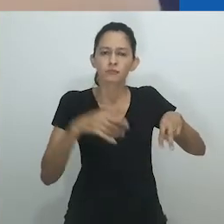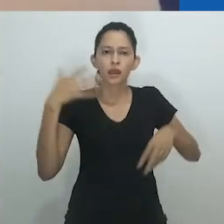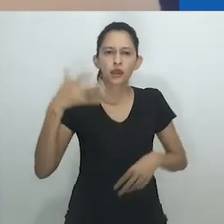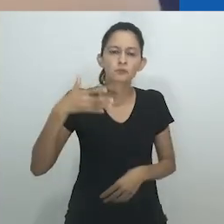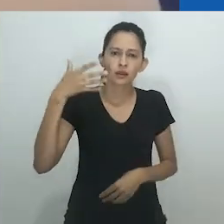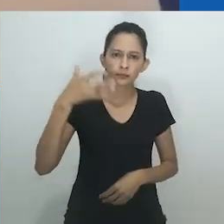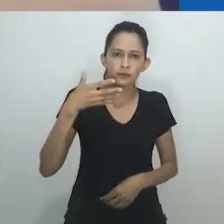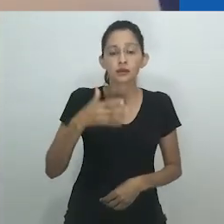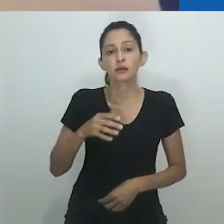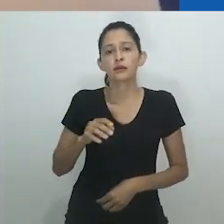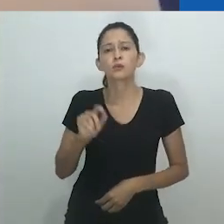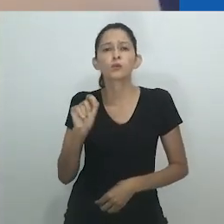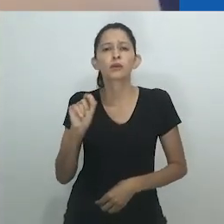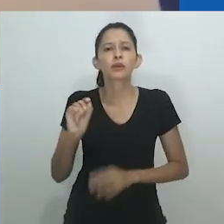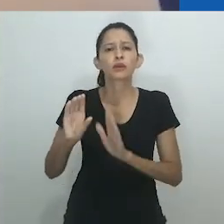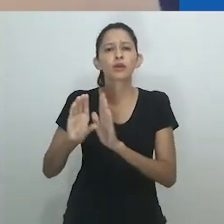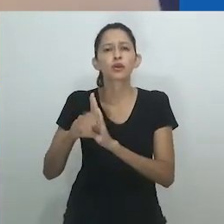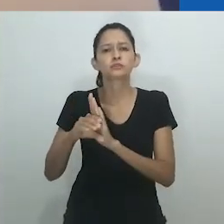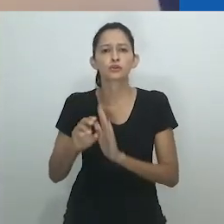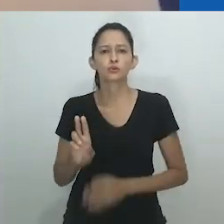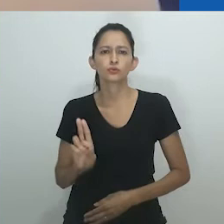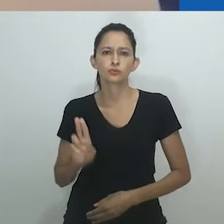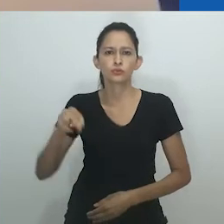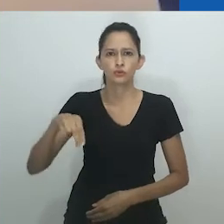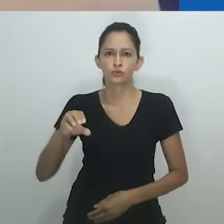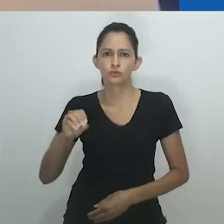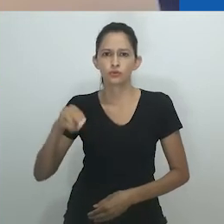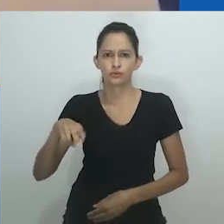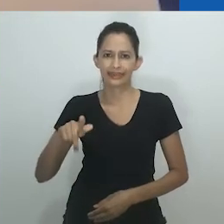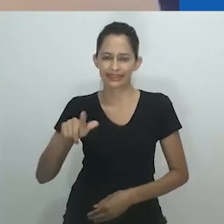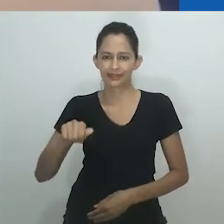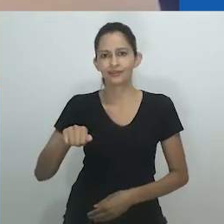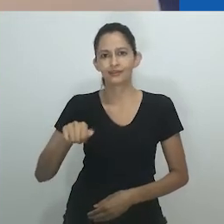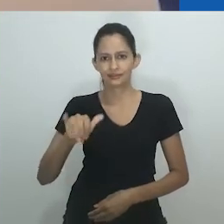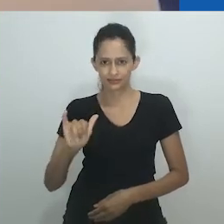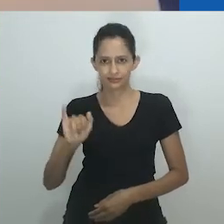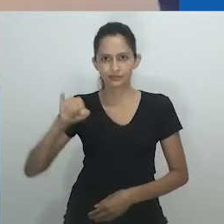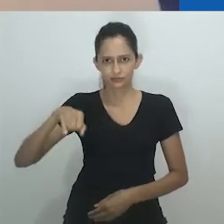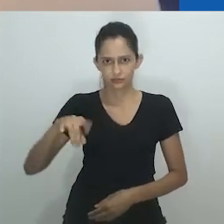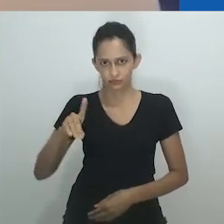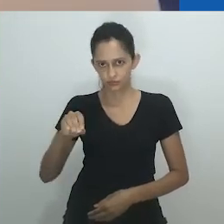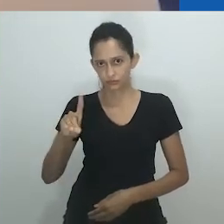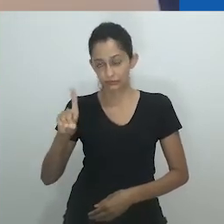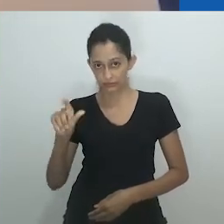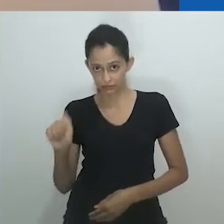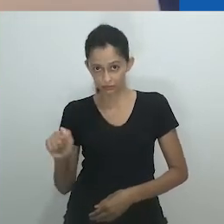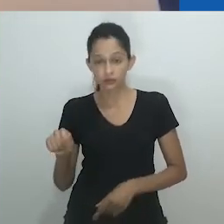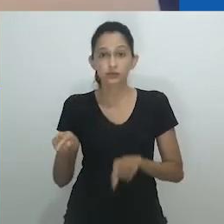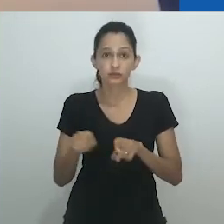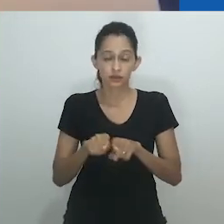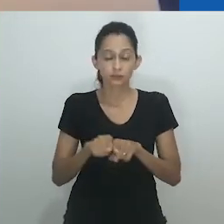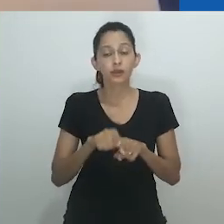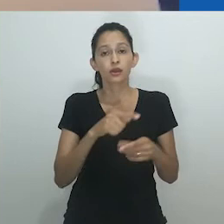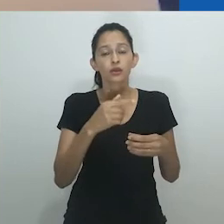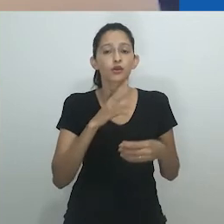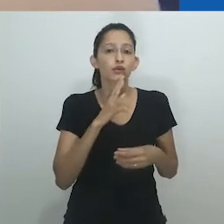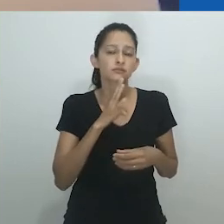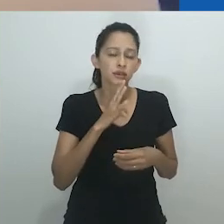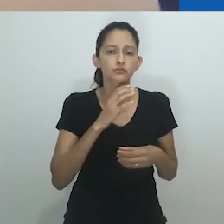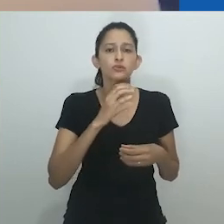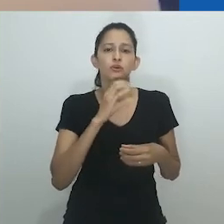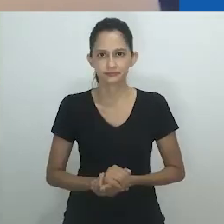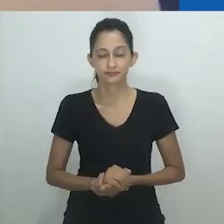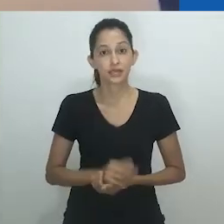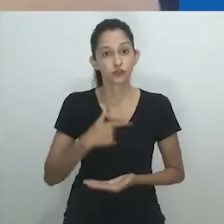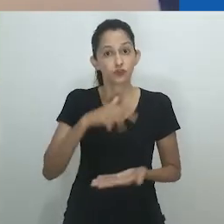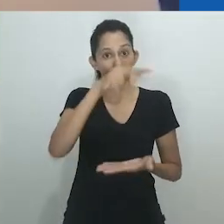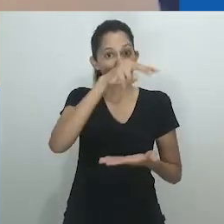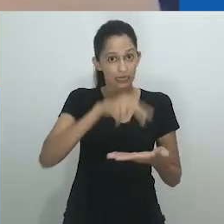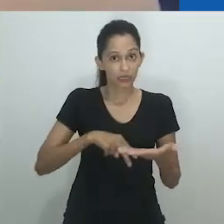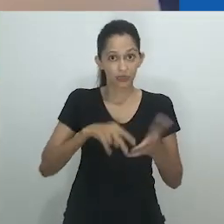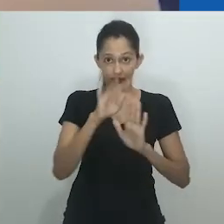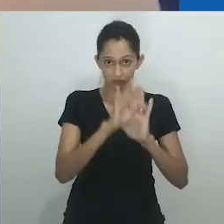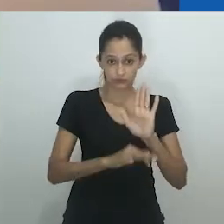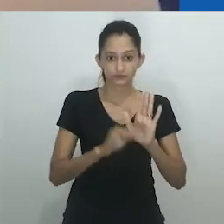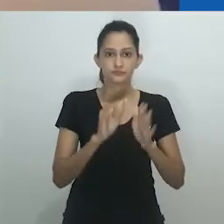Então, vou começar a partir desse ponto e elaborar essas noções de Unongayindoda que estou apresentando como uma oportunidade